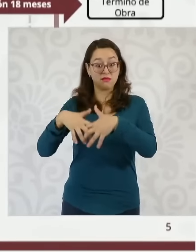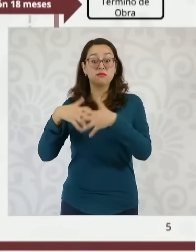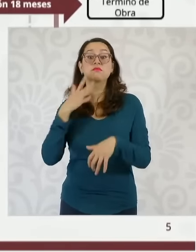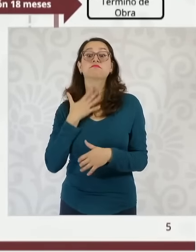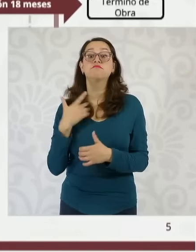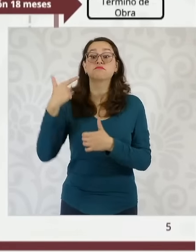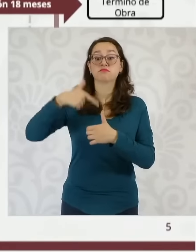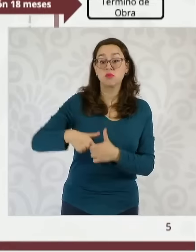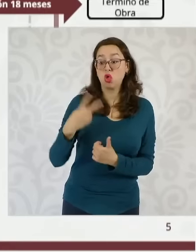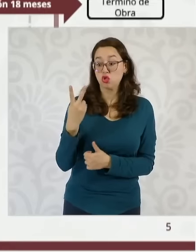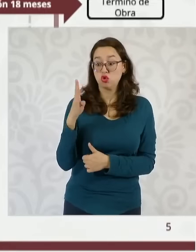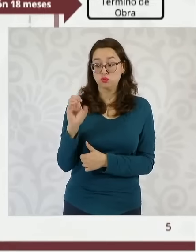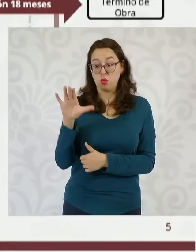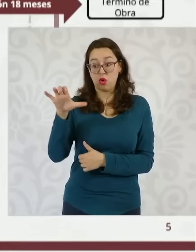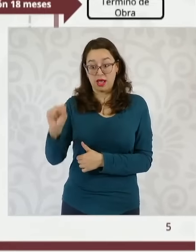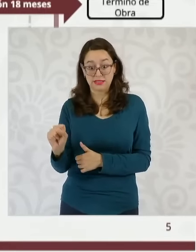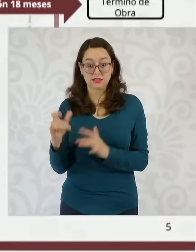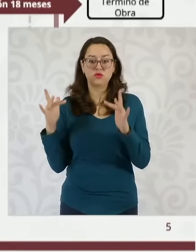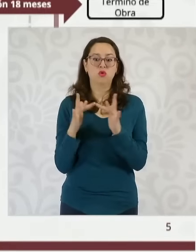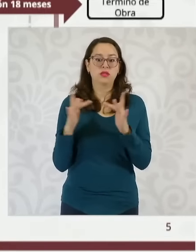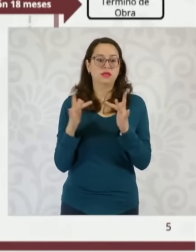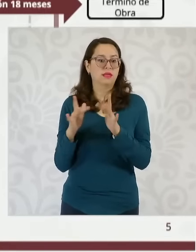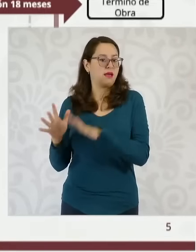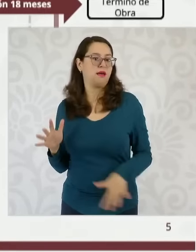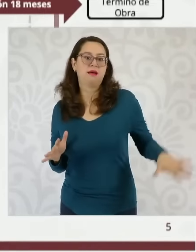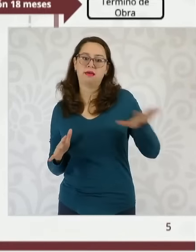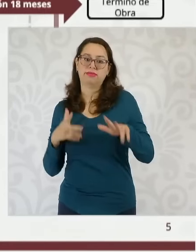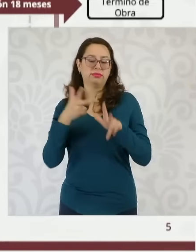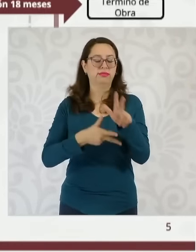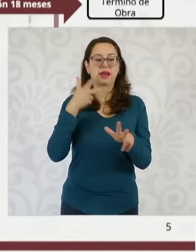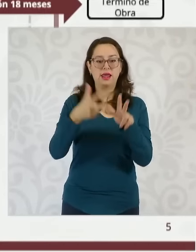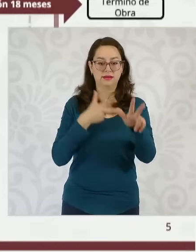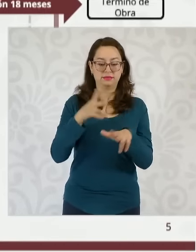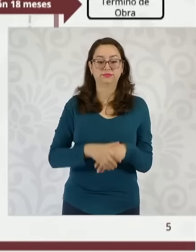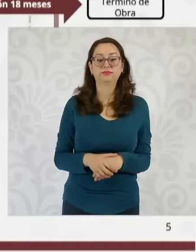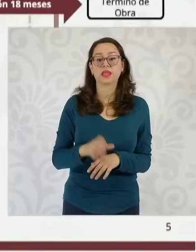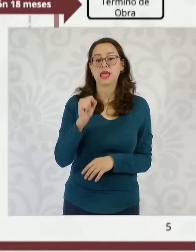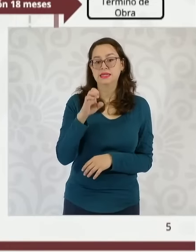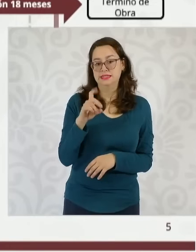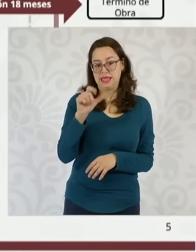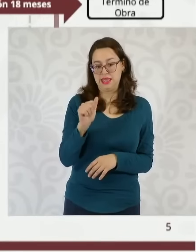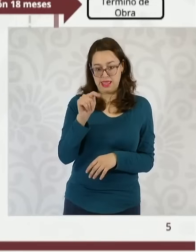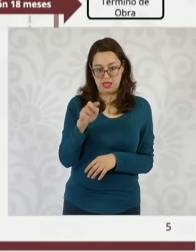sistema multimodal se coordina con la Secretaría de Desarrollo Agrario Territorial y Urbano y con